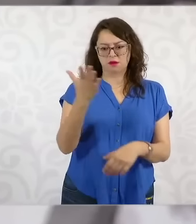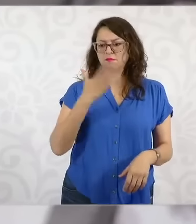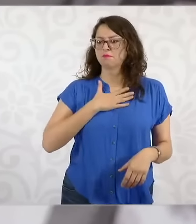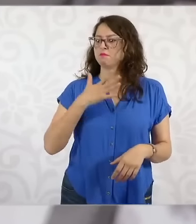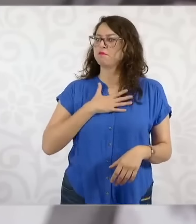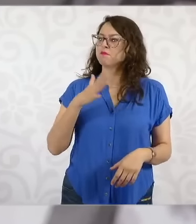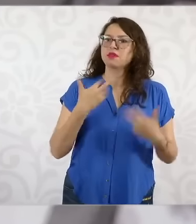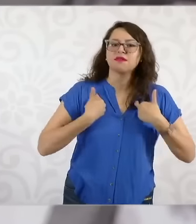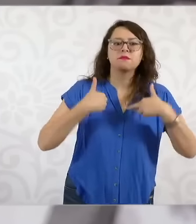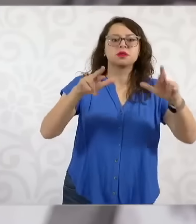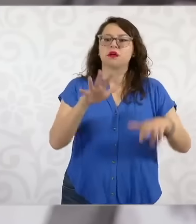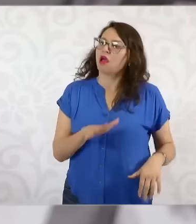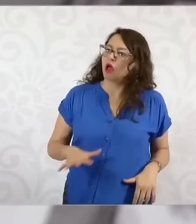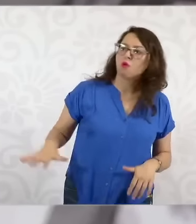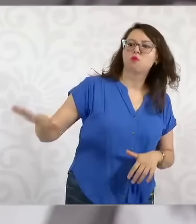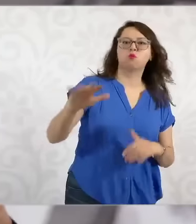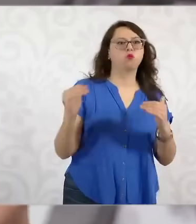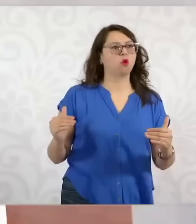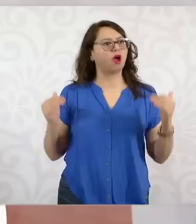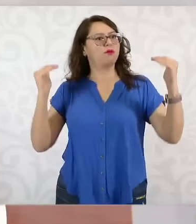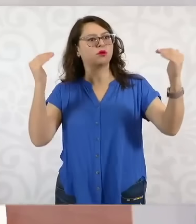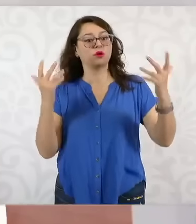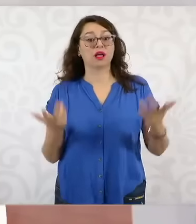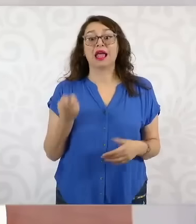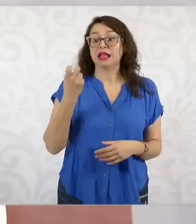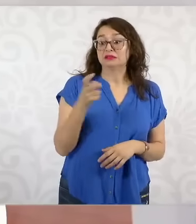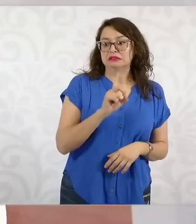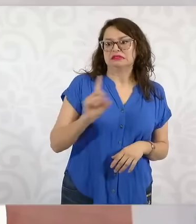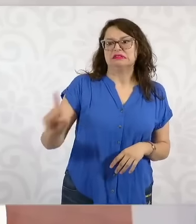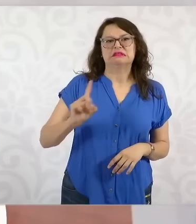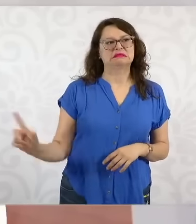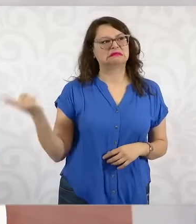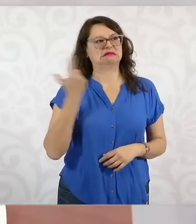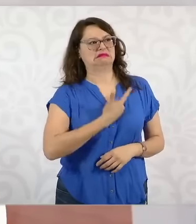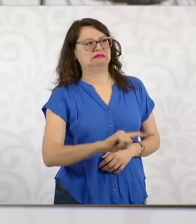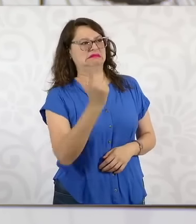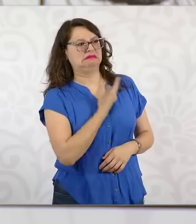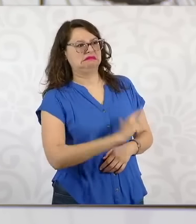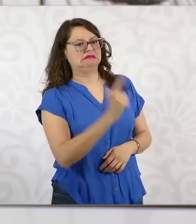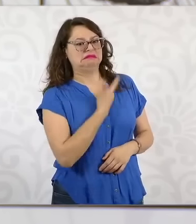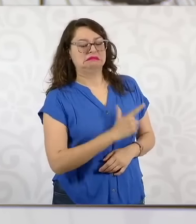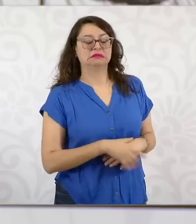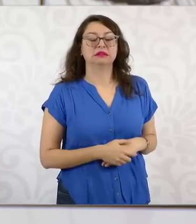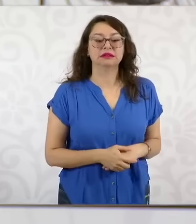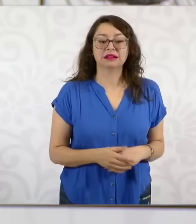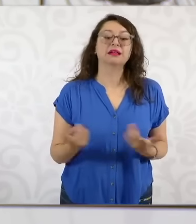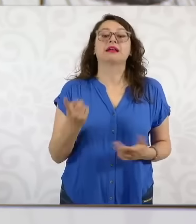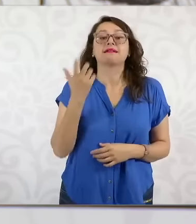y su dignidad. Eso es lo que a la derecha no le gusta. ¿Qué quisieran? Que estuviéramos